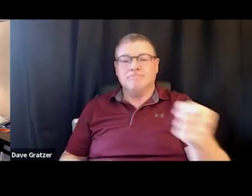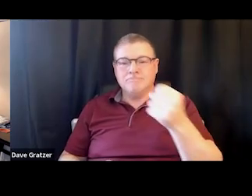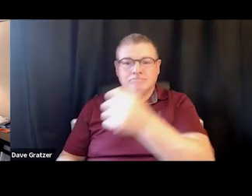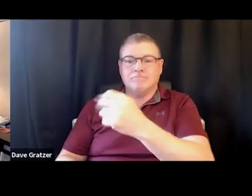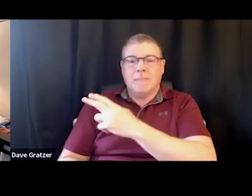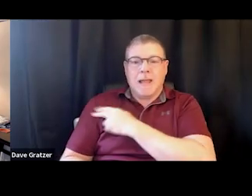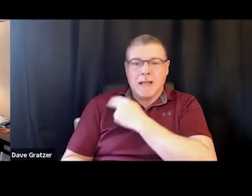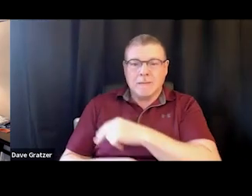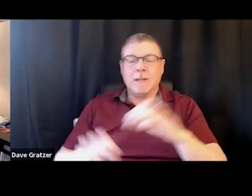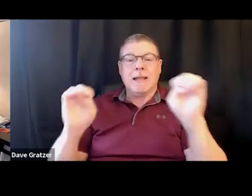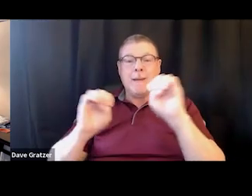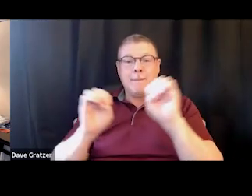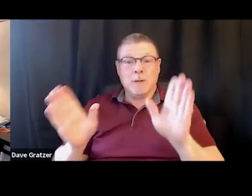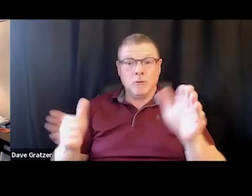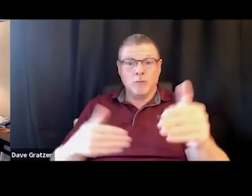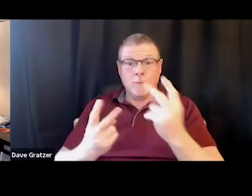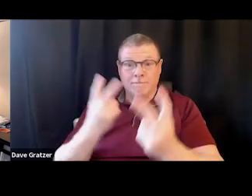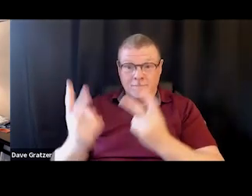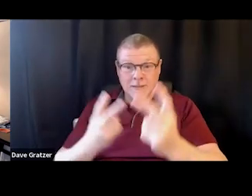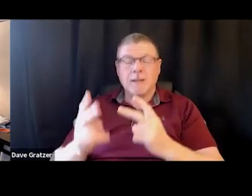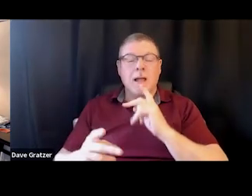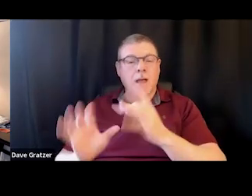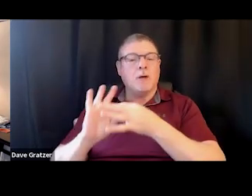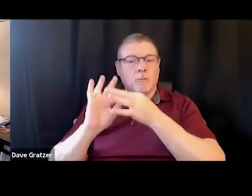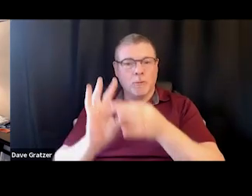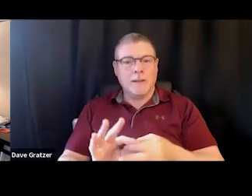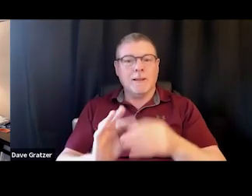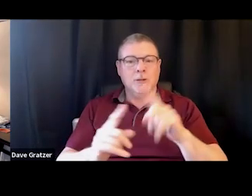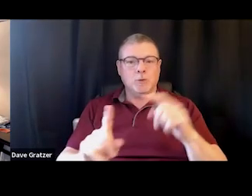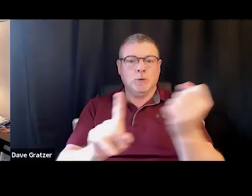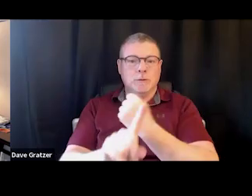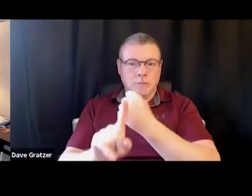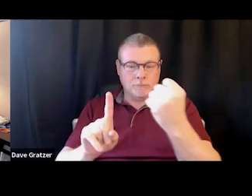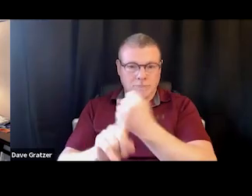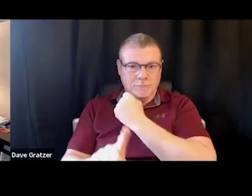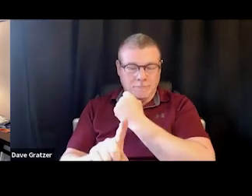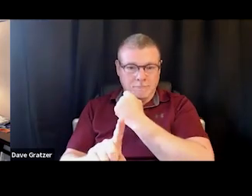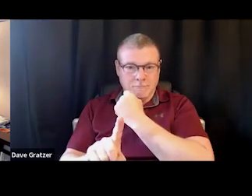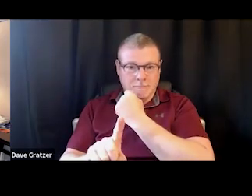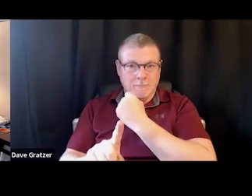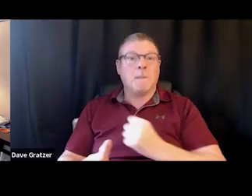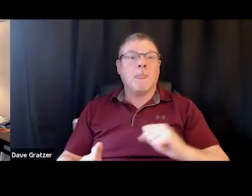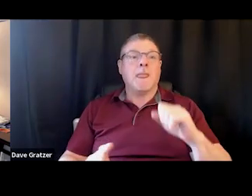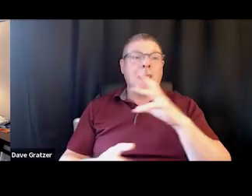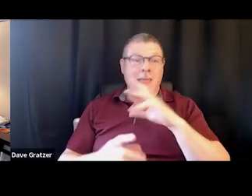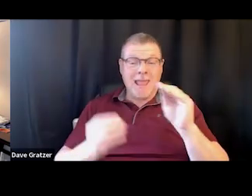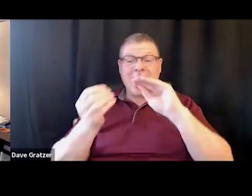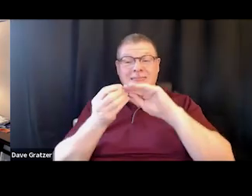y visitas a departamentos de emergencia en los EE.UU. están relacionadas con asaltos. En estudios, estos números varían